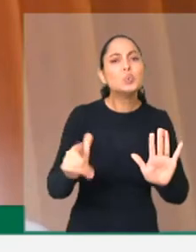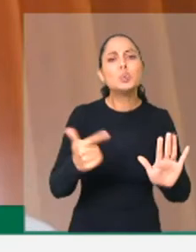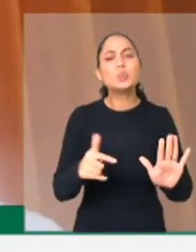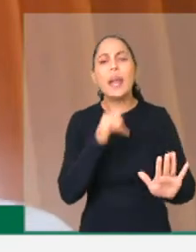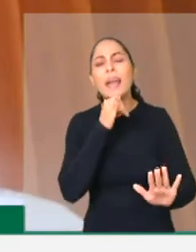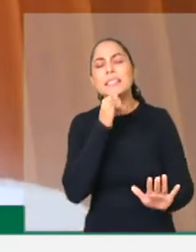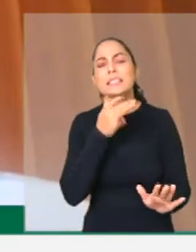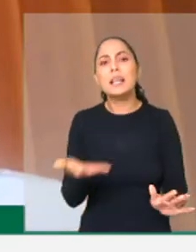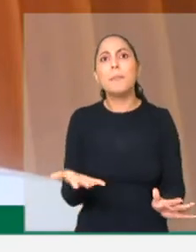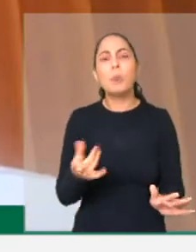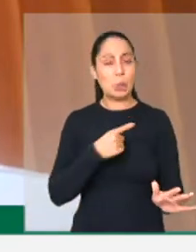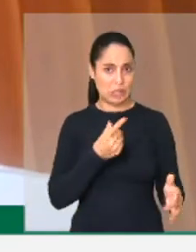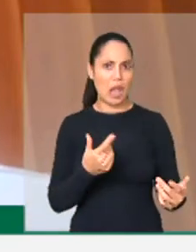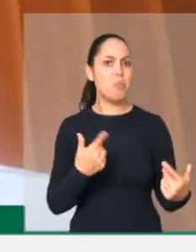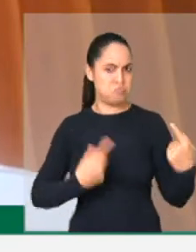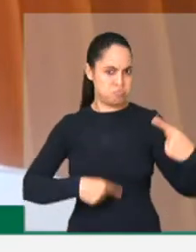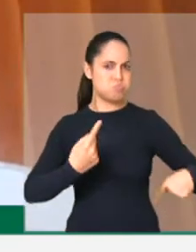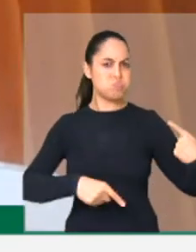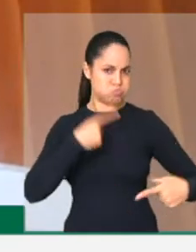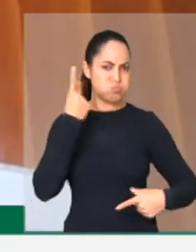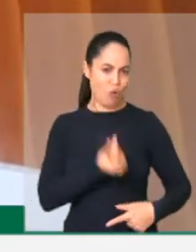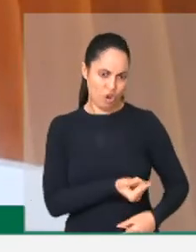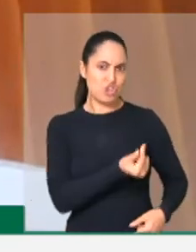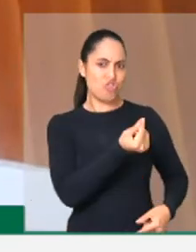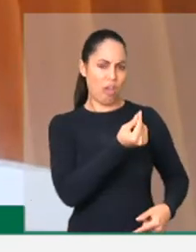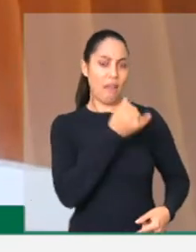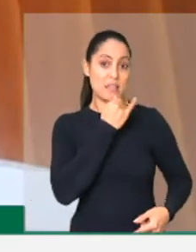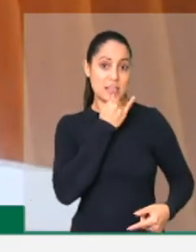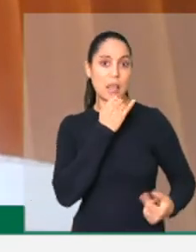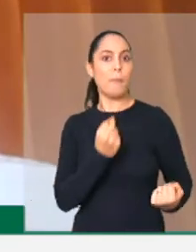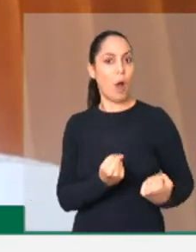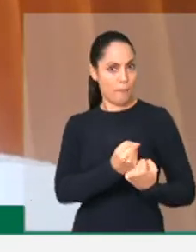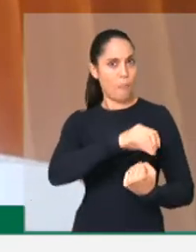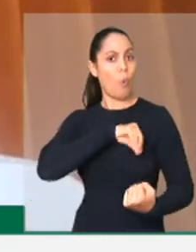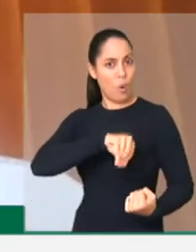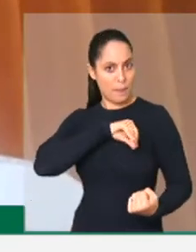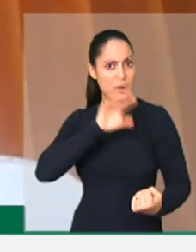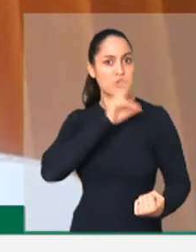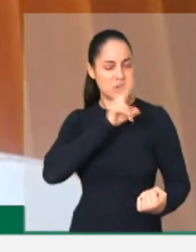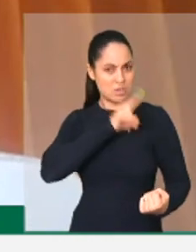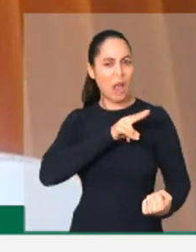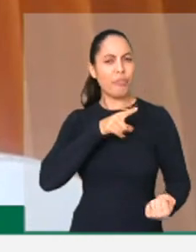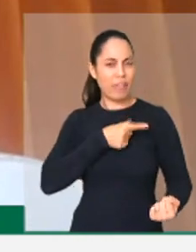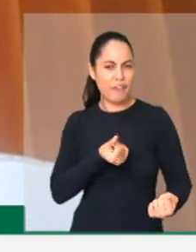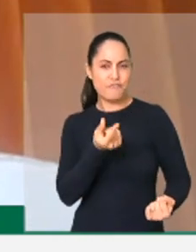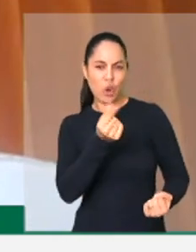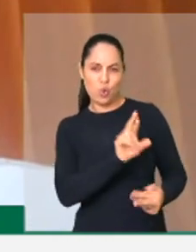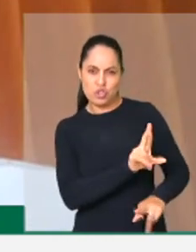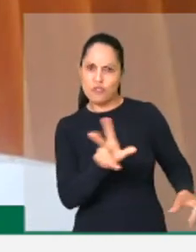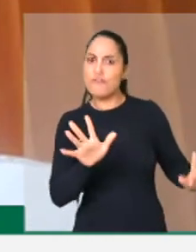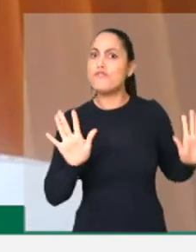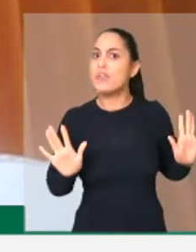EMERGENCIAL PORQUE ENTENDEMOS QUE ELE ALÉM DE SER UM MECANISMO PROTETIVO PRA ESTAS FAMÍLIAS DE CARÁTER